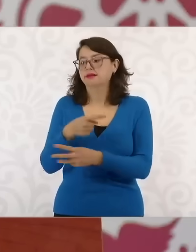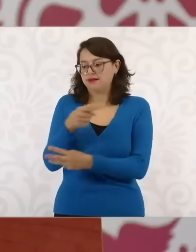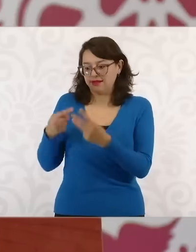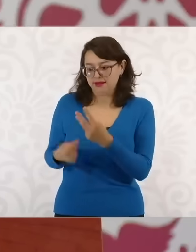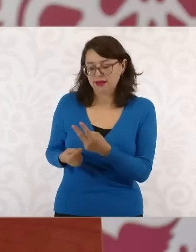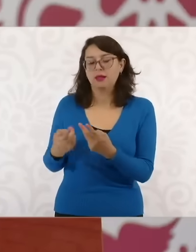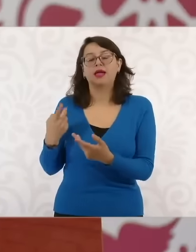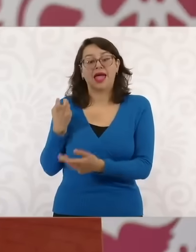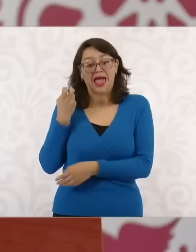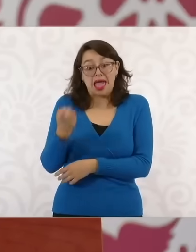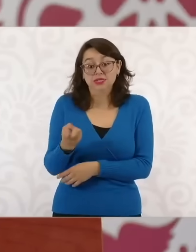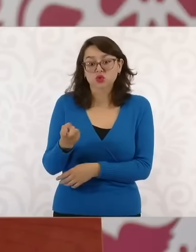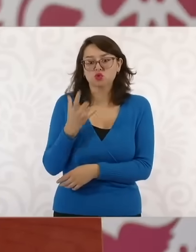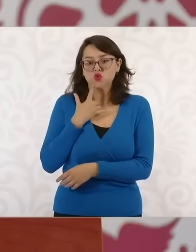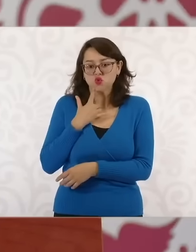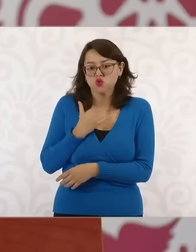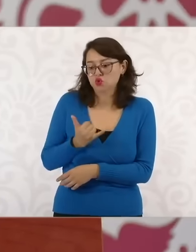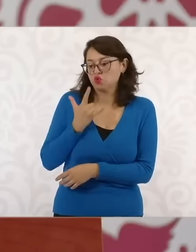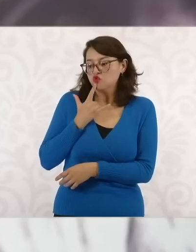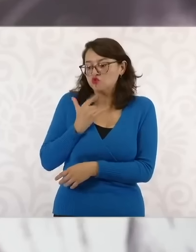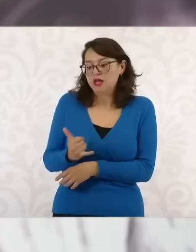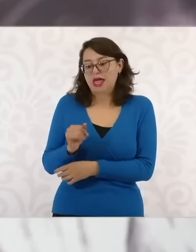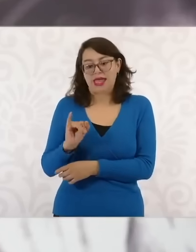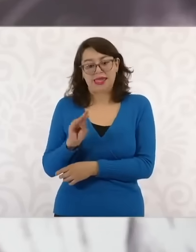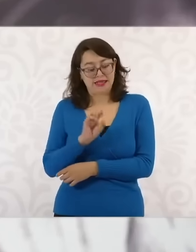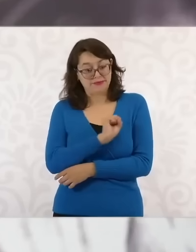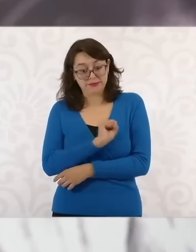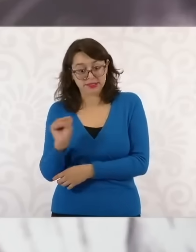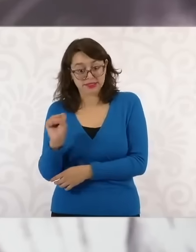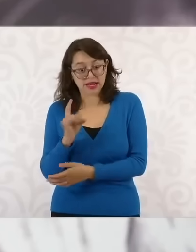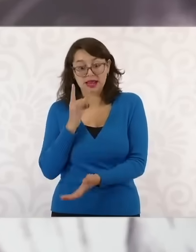mezclas. Este esfuerzo no es un esfuerzo del seguro social nada más, porque lo que estamos